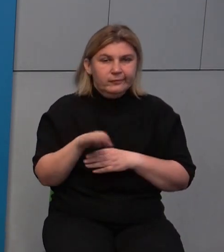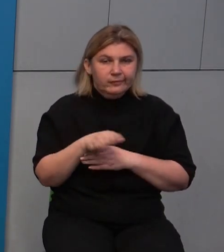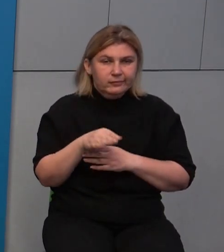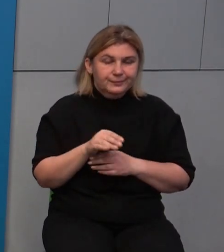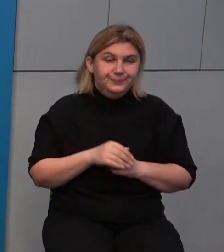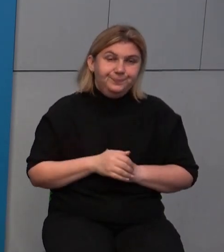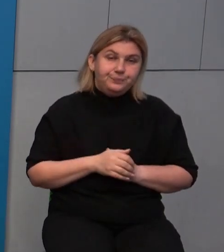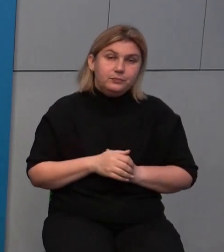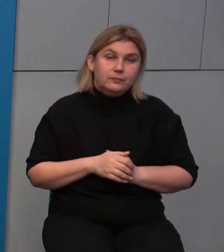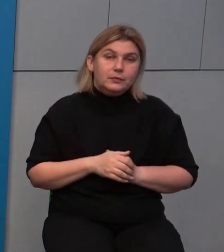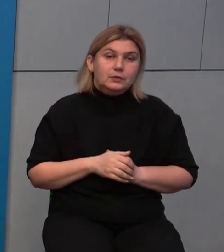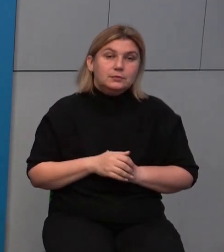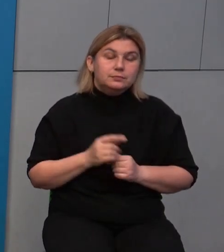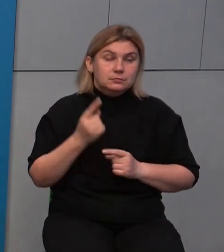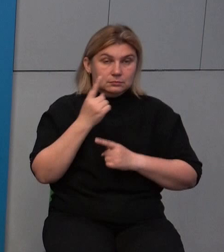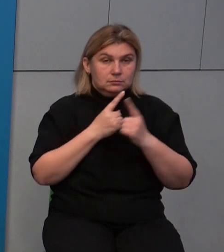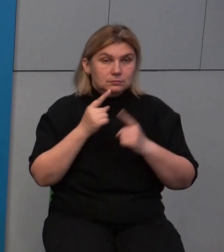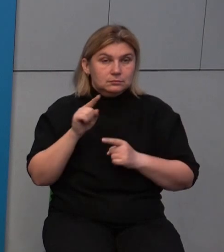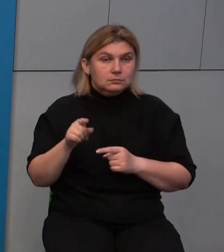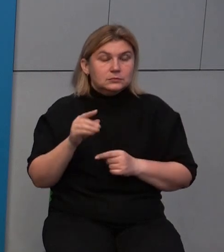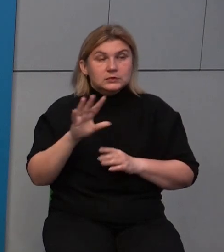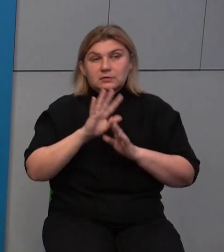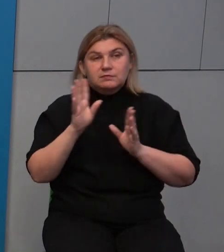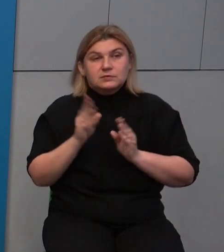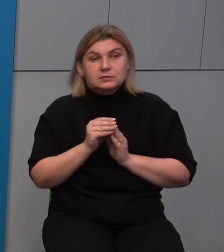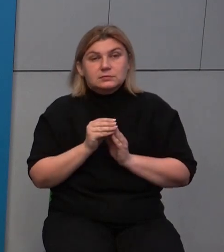to myślę, że jeszcze tego wszystkiego nie opłakaliśmy